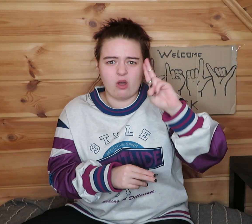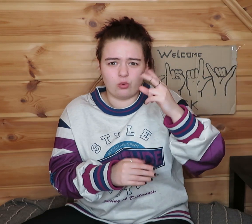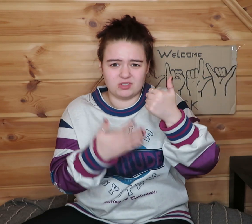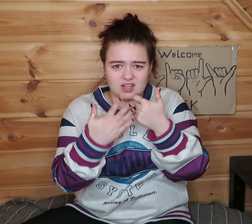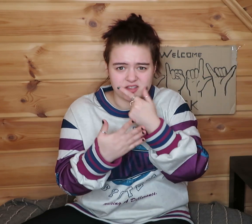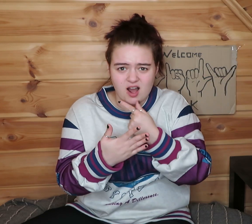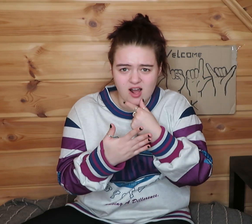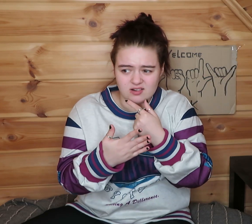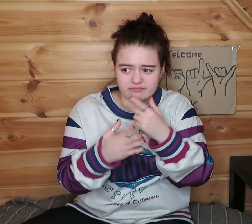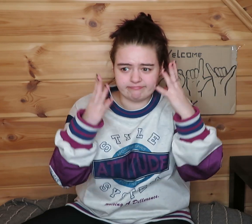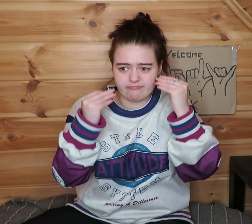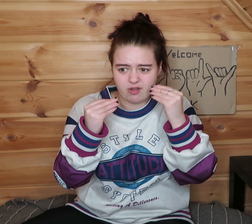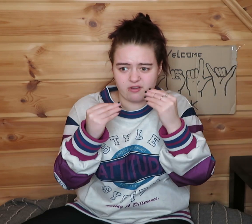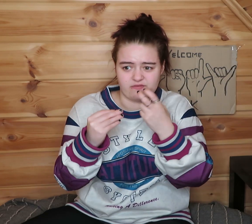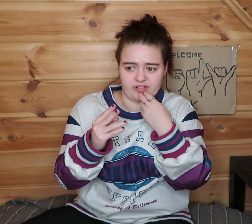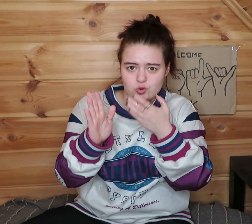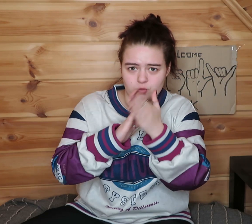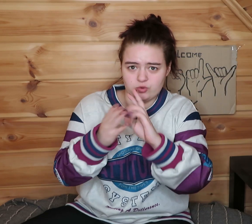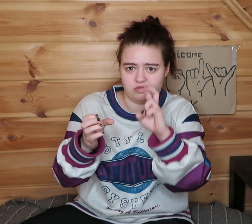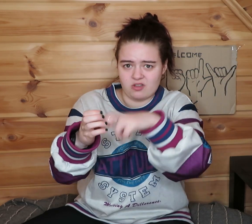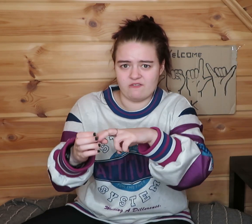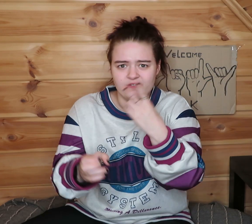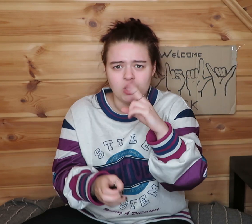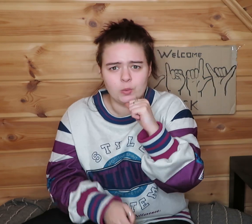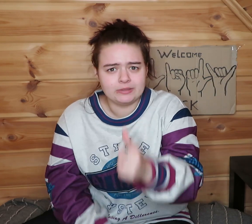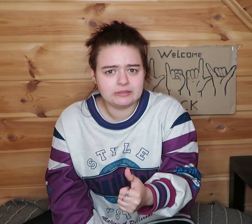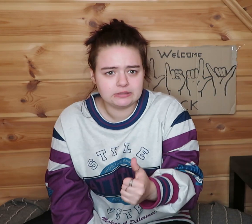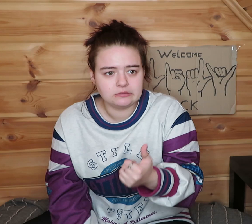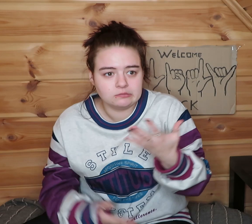Warum sollte ein ertaubter Sechsjähriger keinen Anschluss finden....